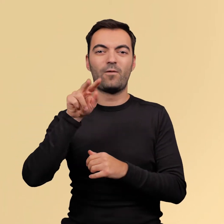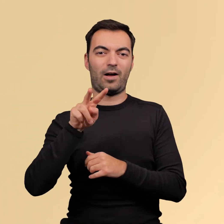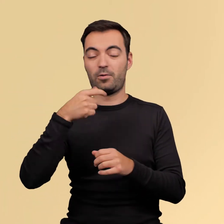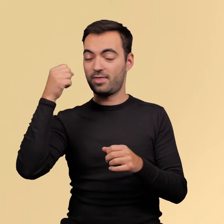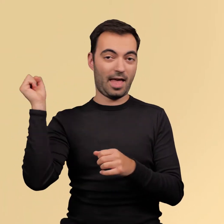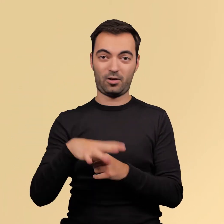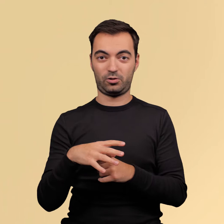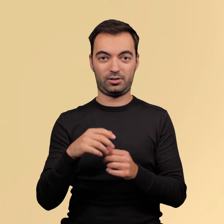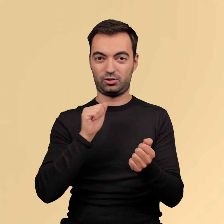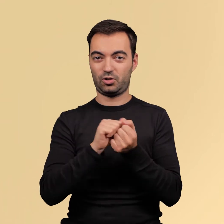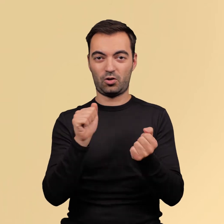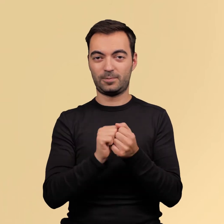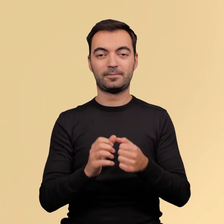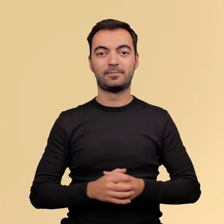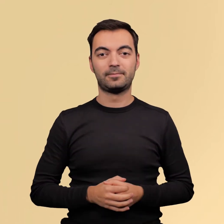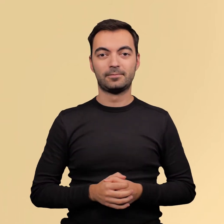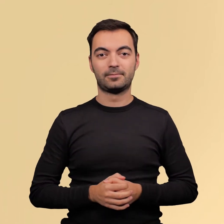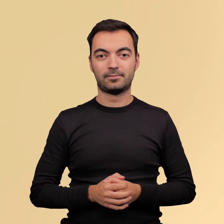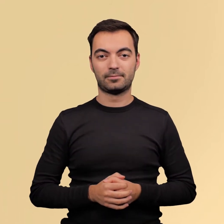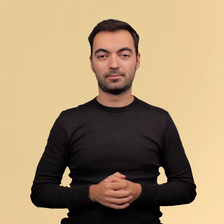szczególnie promieniowanie ultrafioletowe.